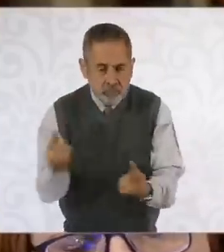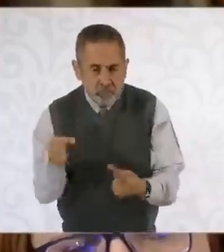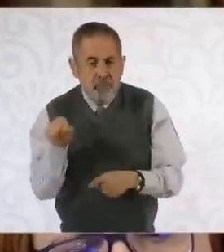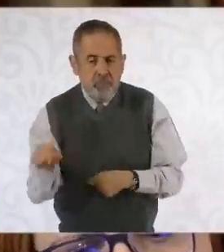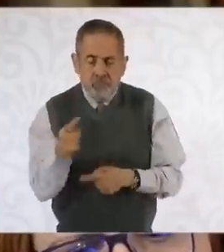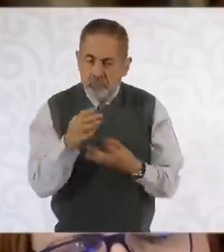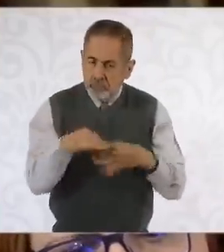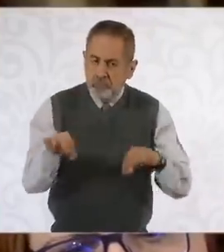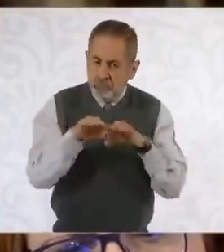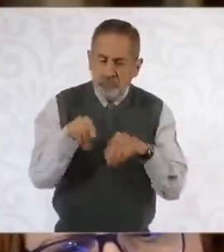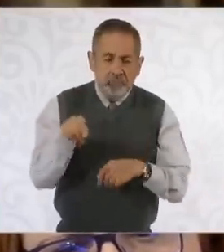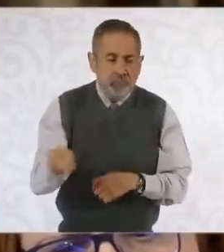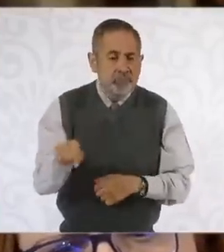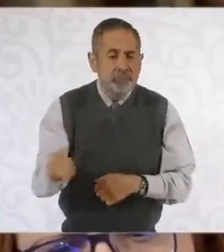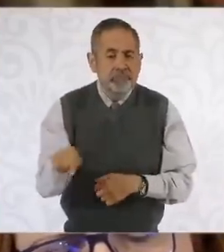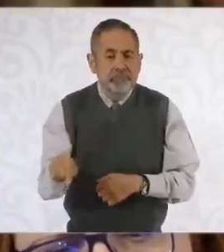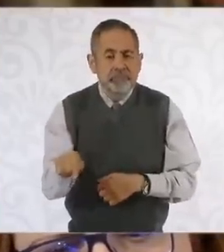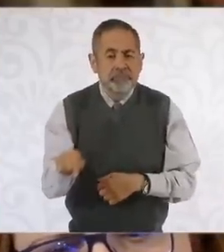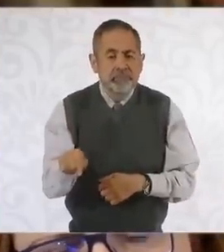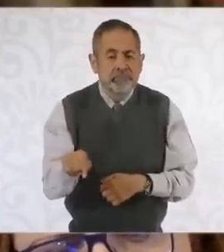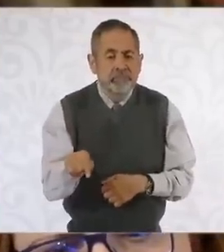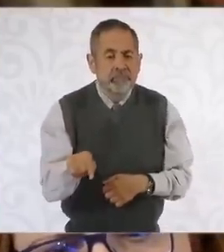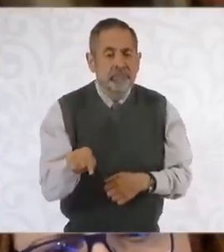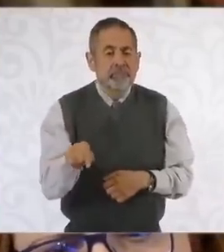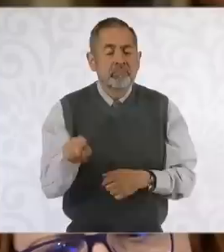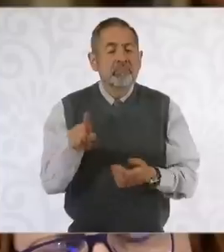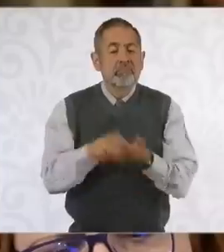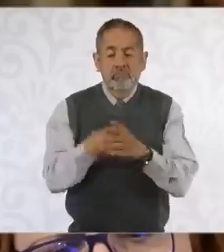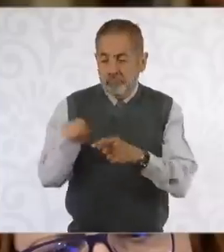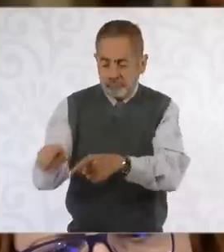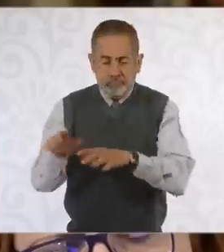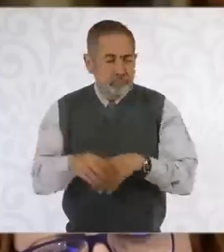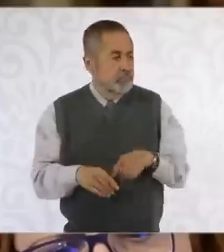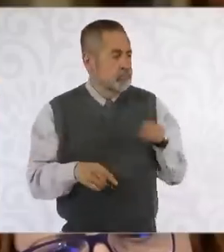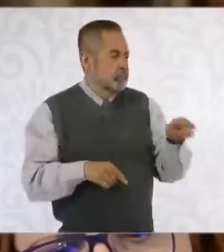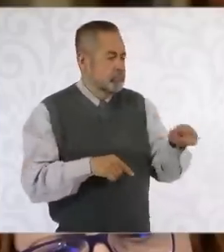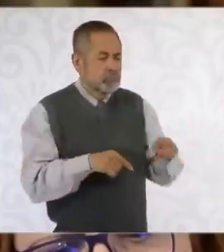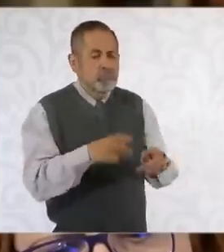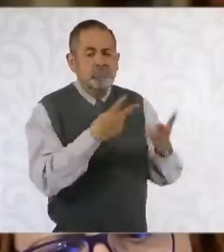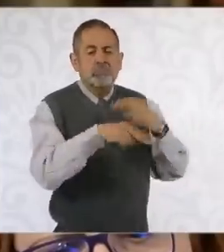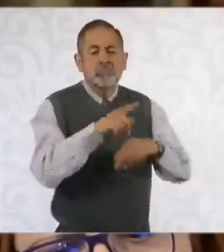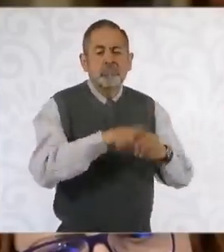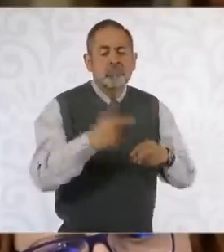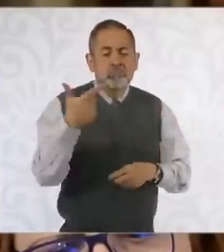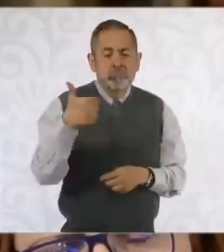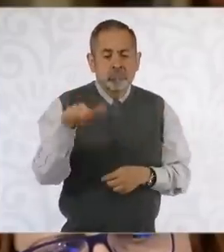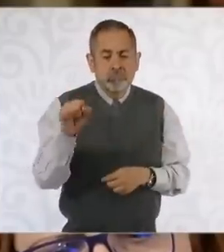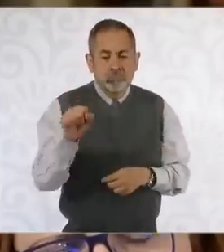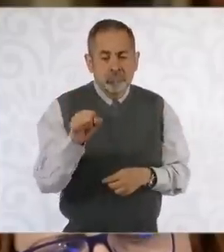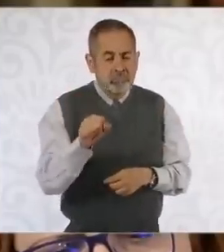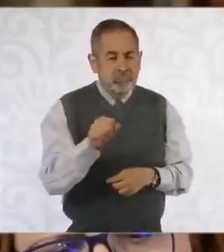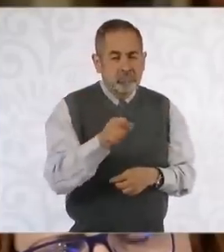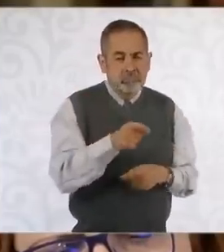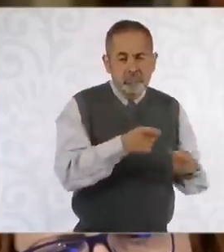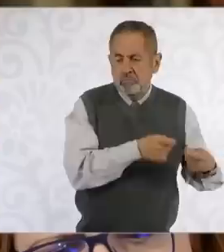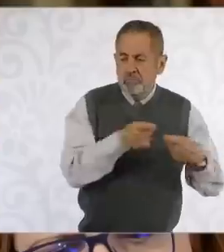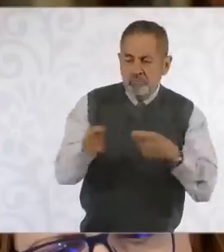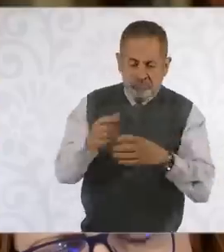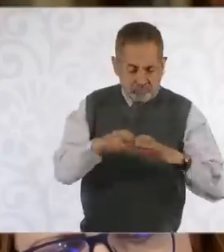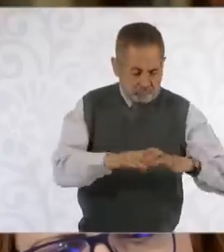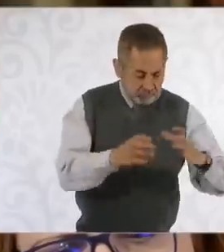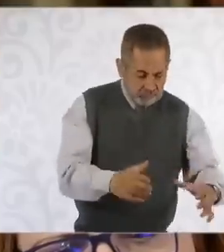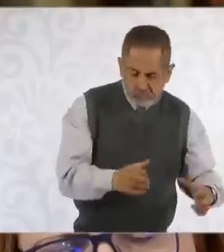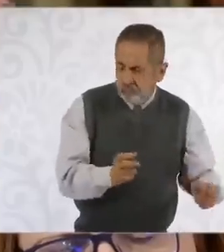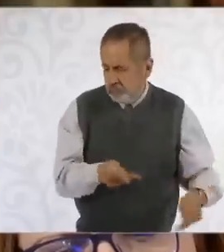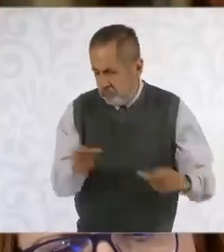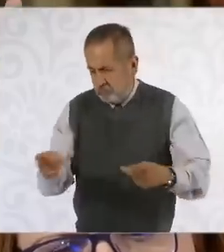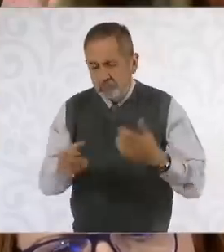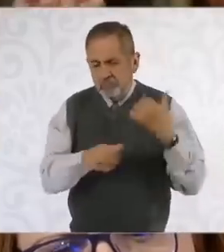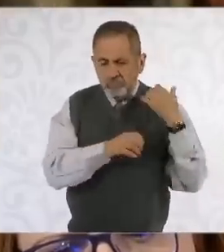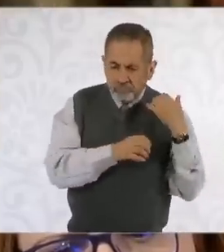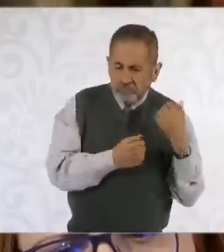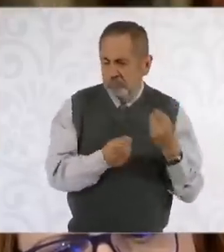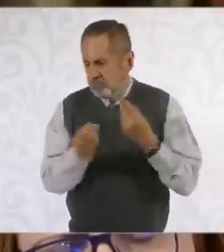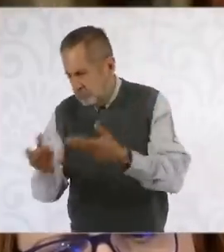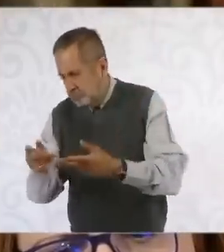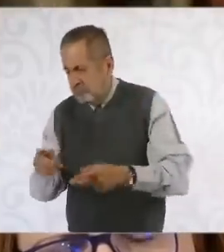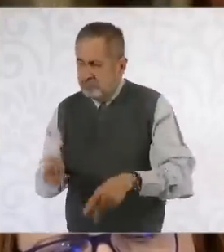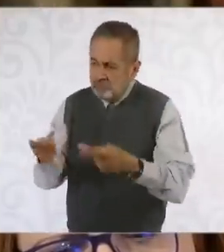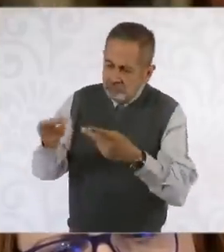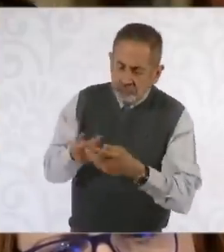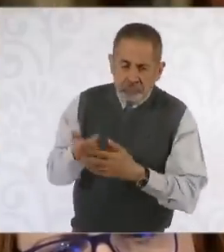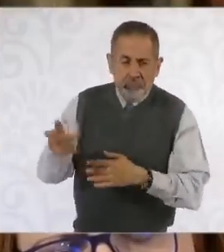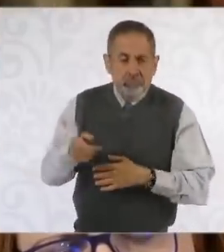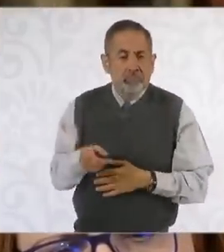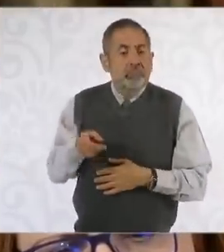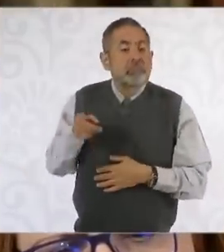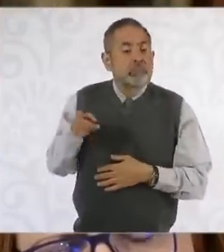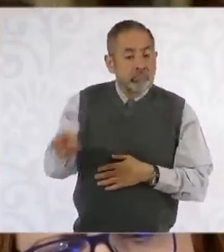eh un proveedor de gas de de de de de tanque lleva vende eh la nena juega en el en el patio